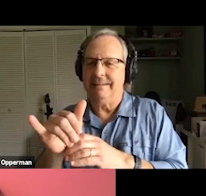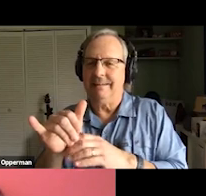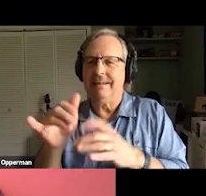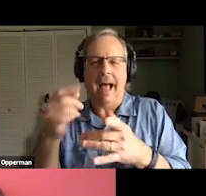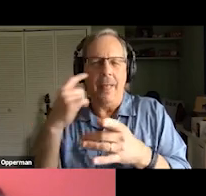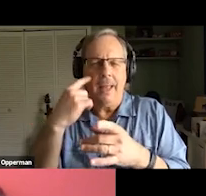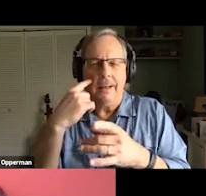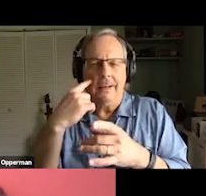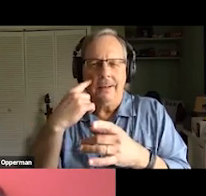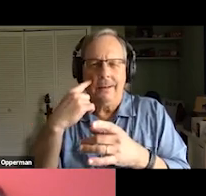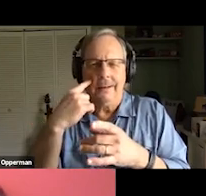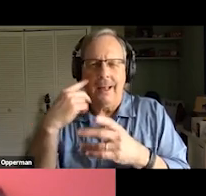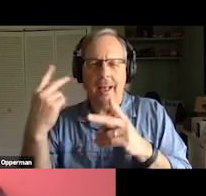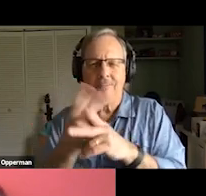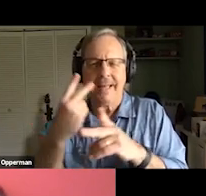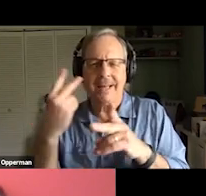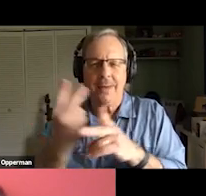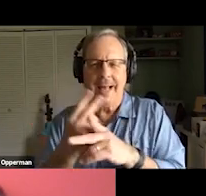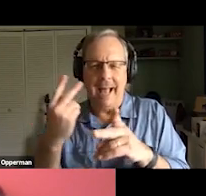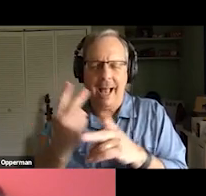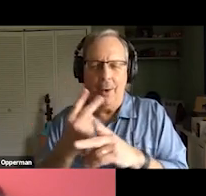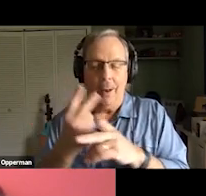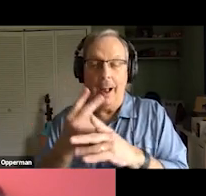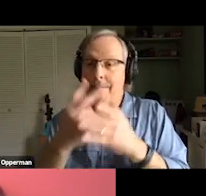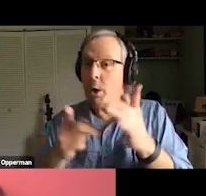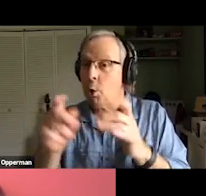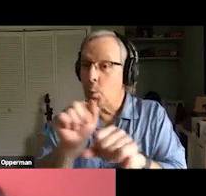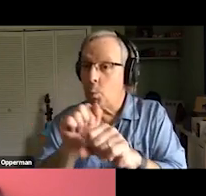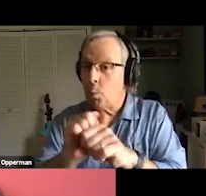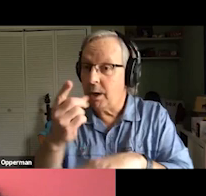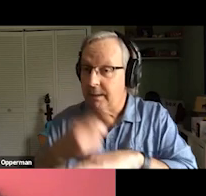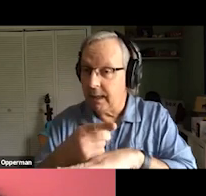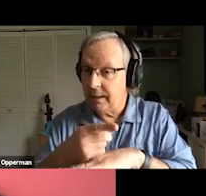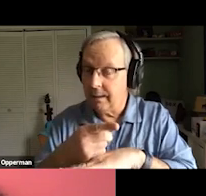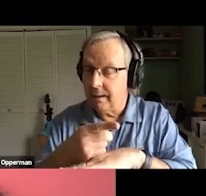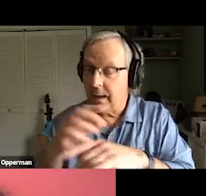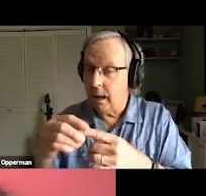Creo que, como parte de su jornada laboral, especialmente durante la pandemia,